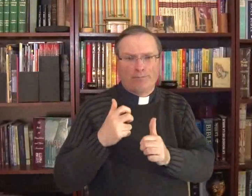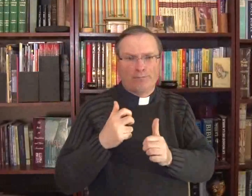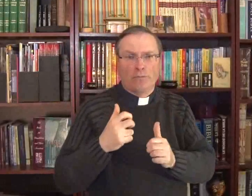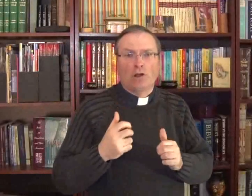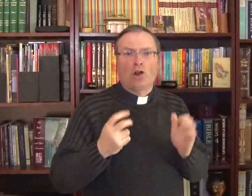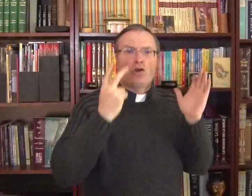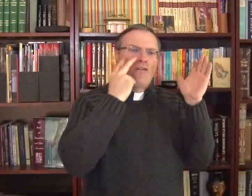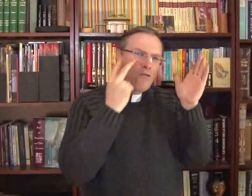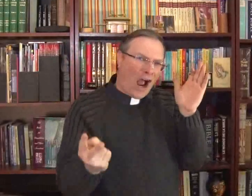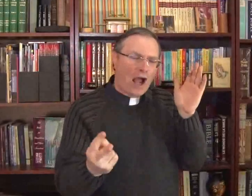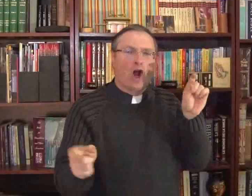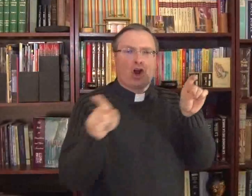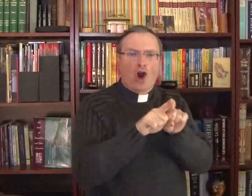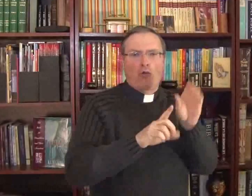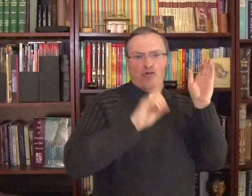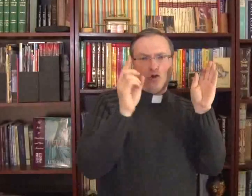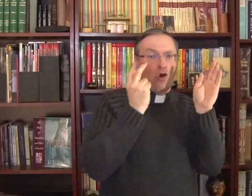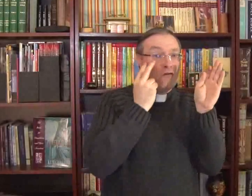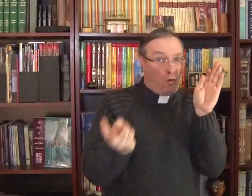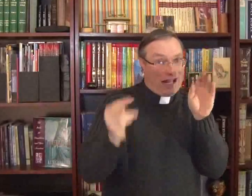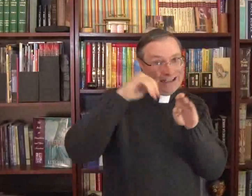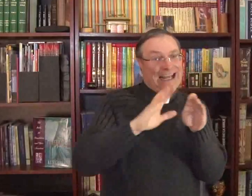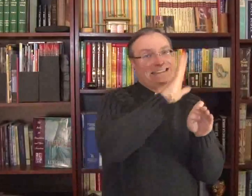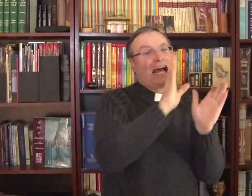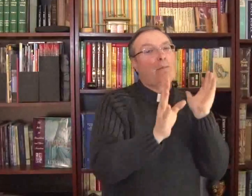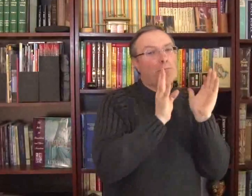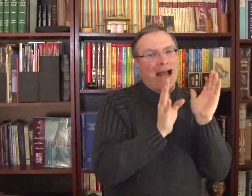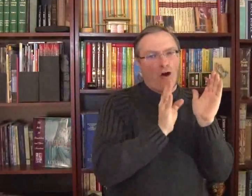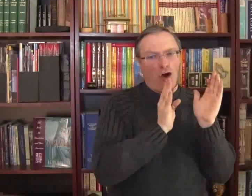De voir comme Dieu le voit dans sa Parole,